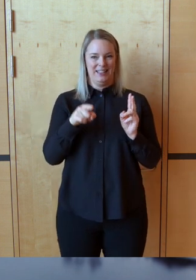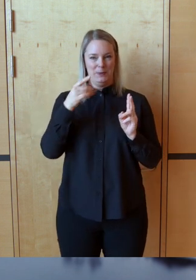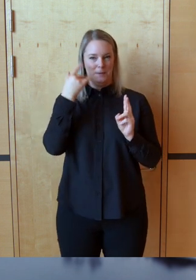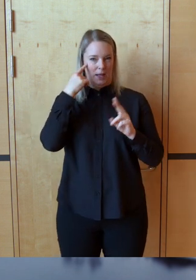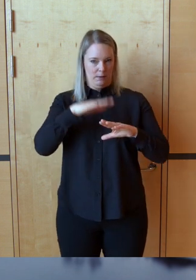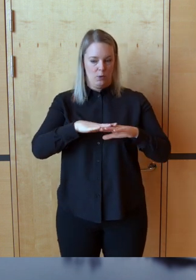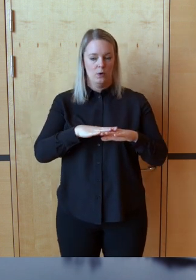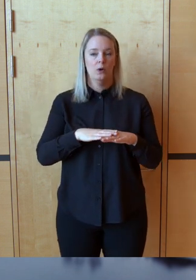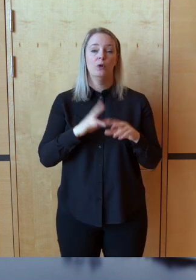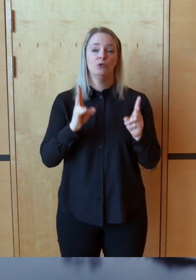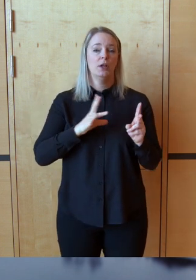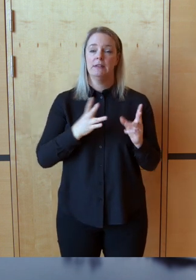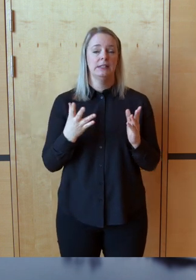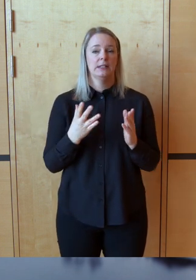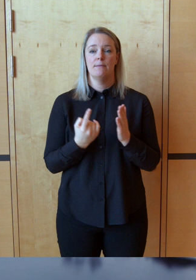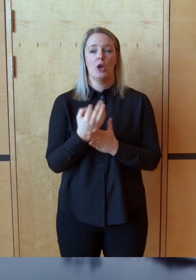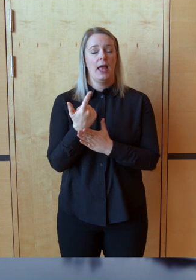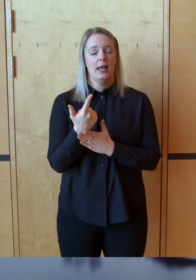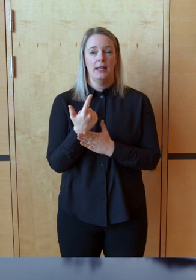Ingen möjlighet att göra